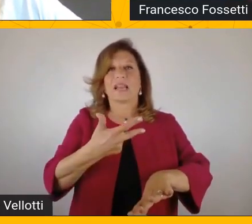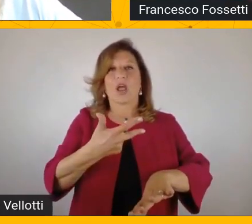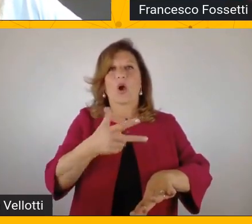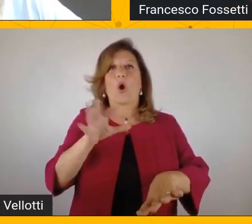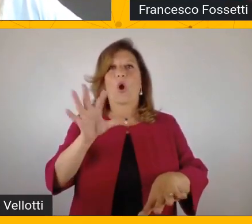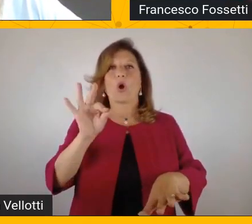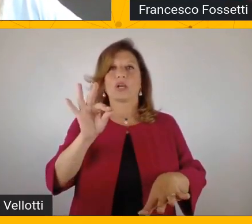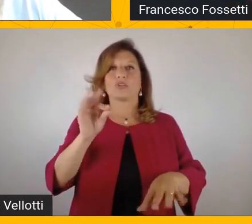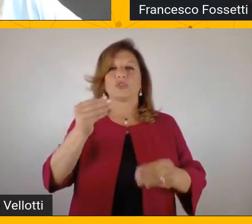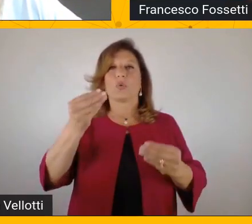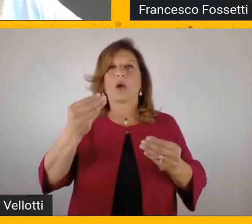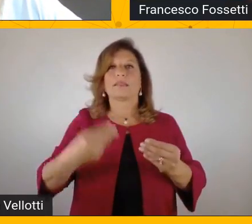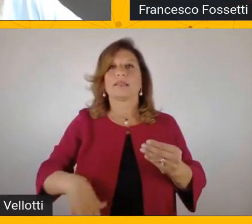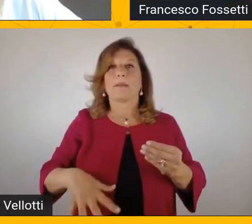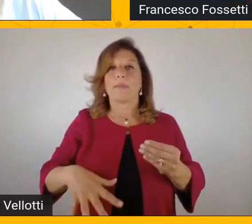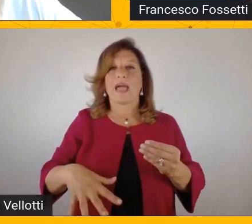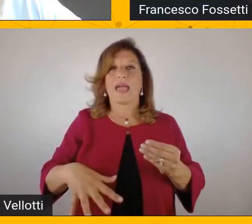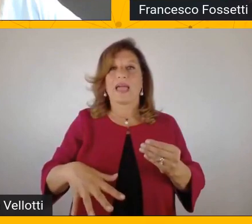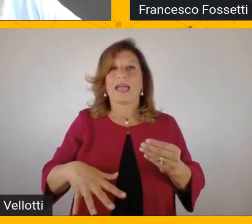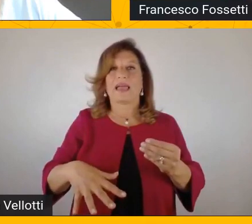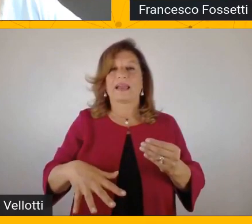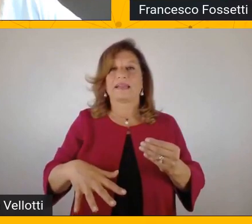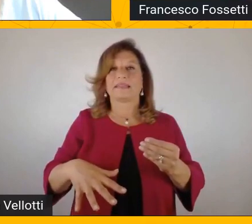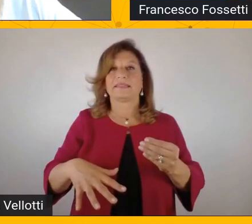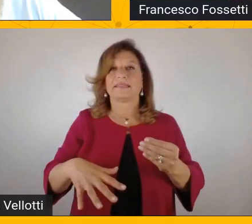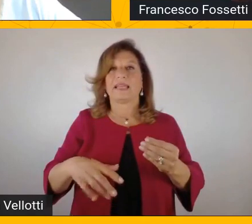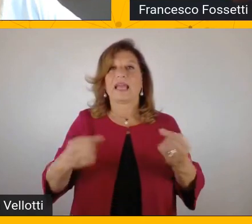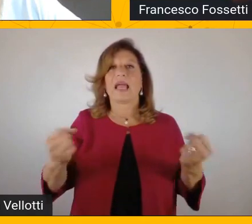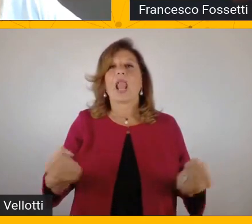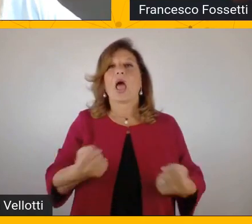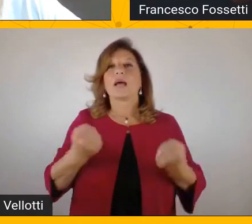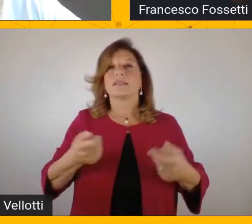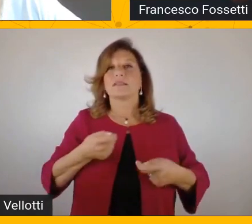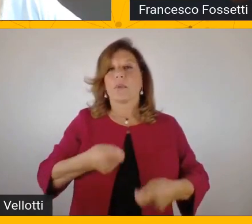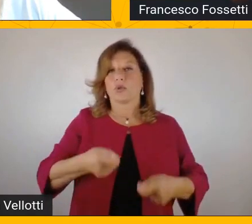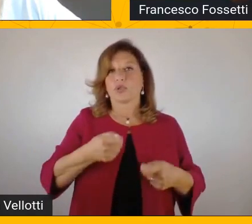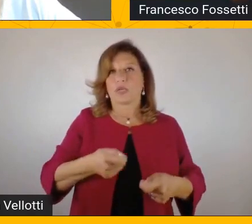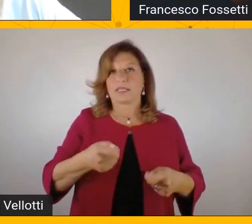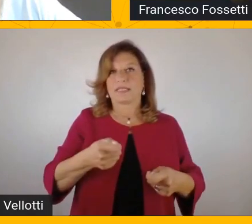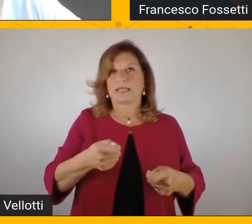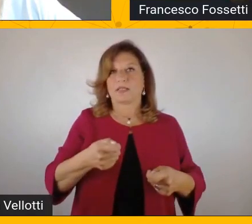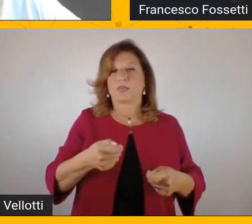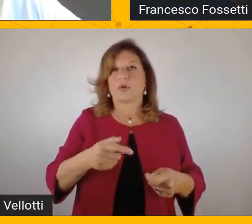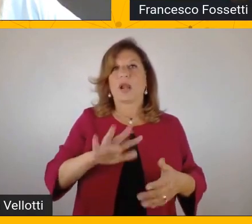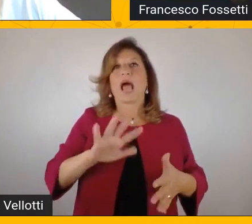cinquanta in cui invece si perde quell'indicazione di